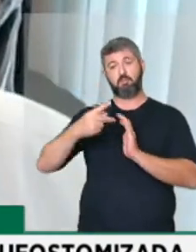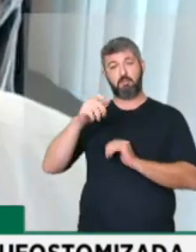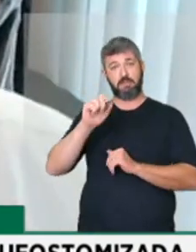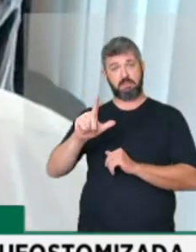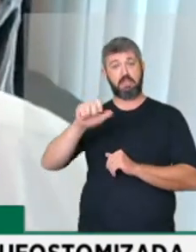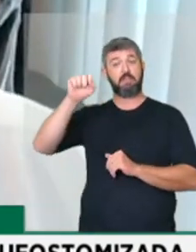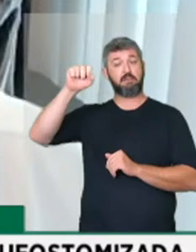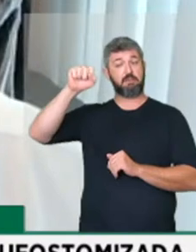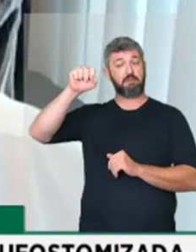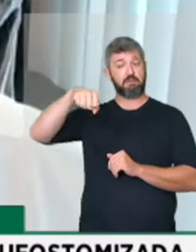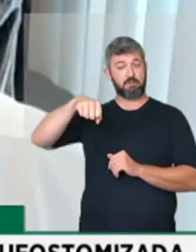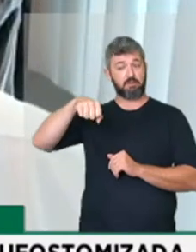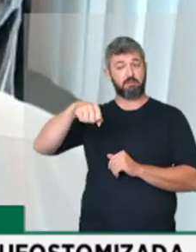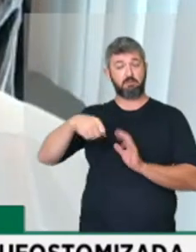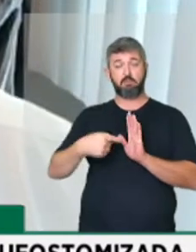TER TODA ATENÇÃO, INCLUSIVE PARA COLOCAR CURRÍCULO NA